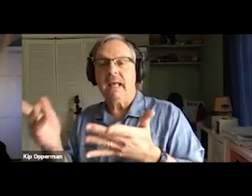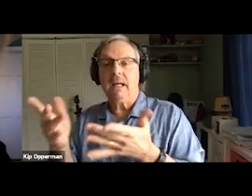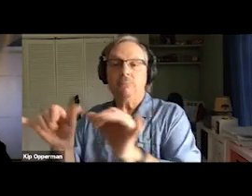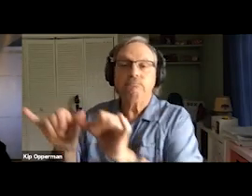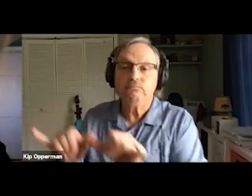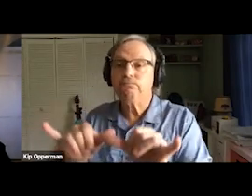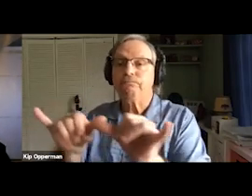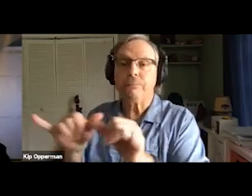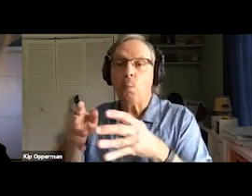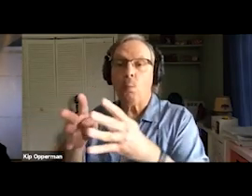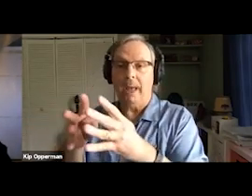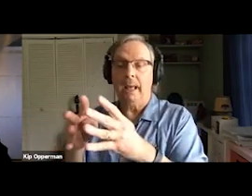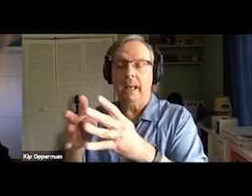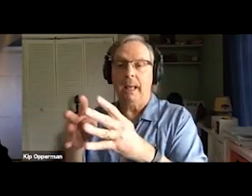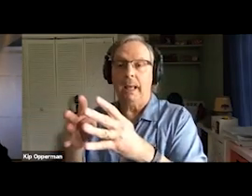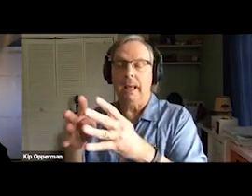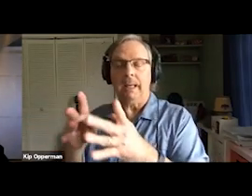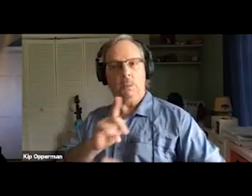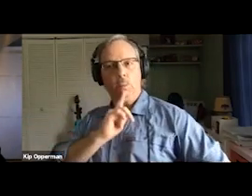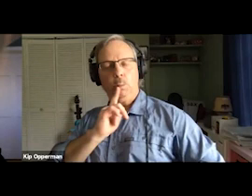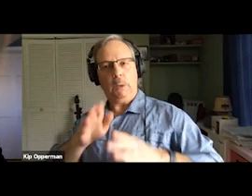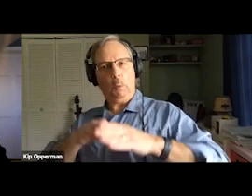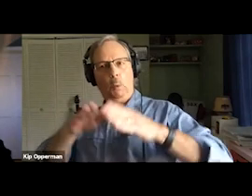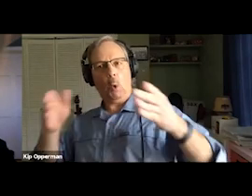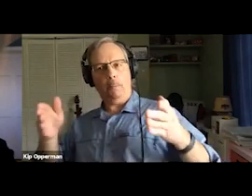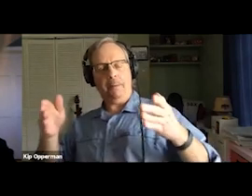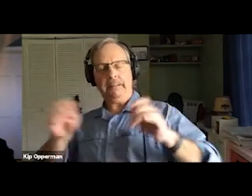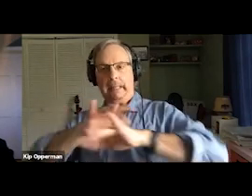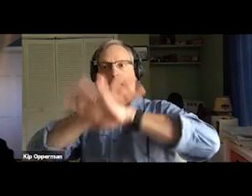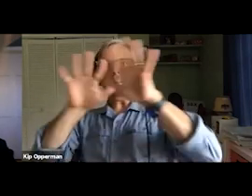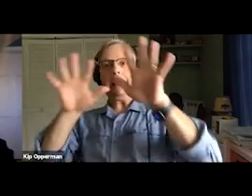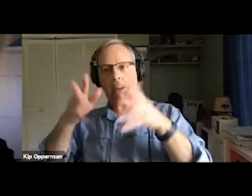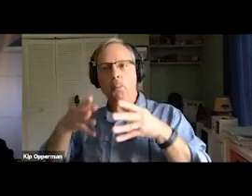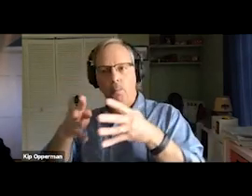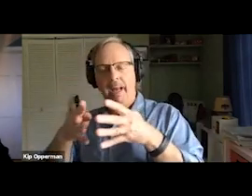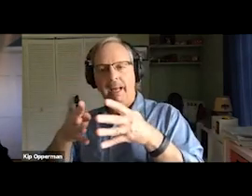y también de una manera auténtica, abierta y transparente? Creo que todo eso es realmente importante.